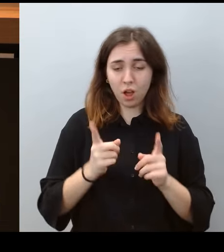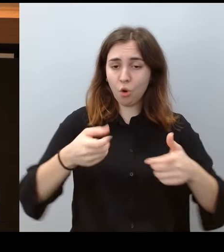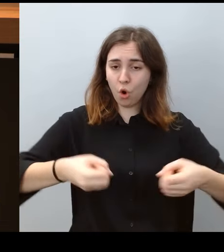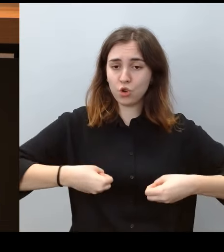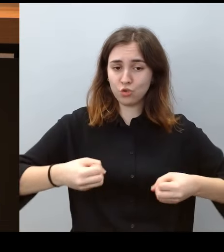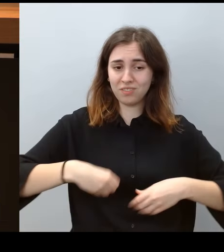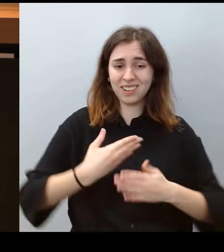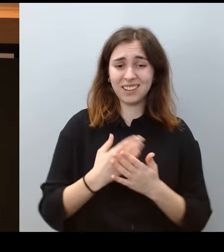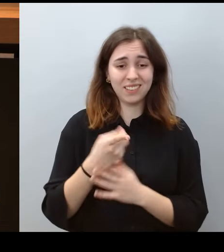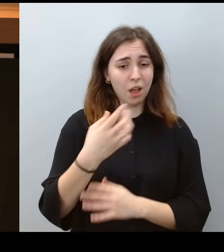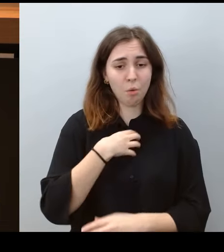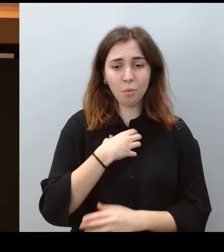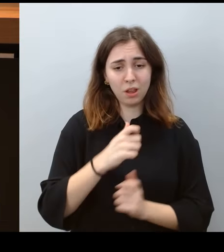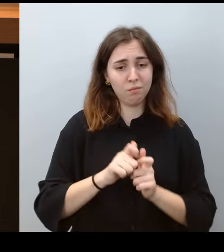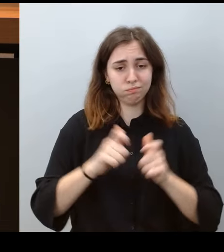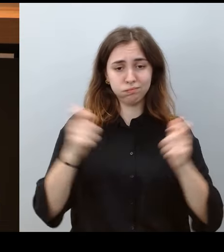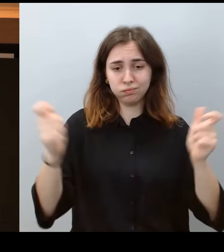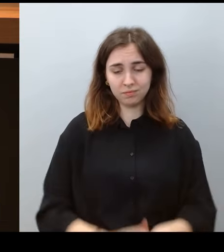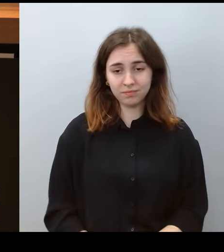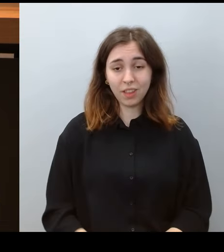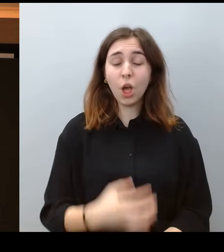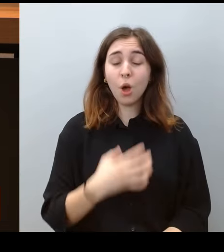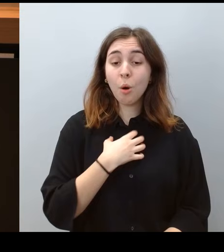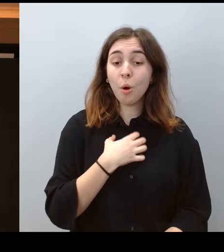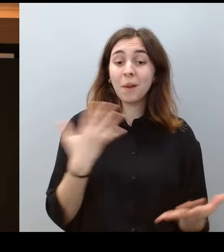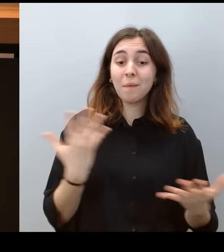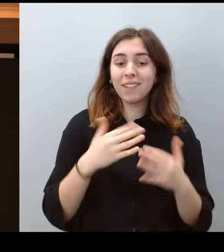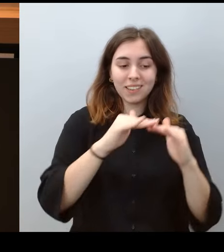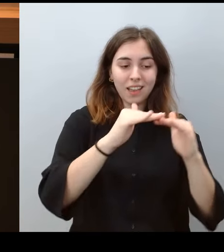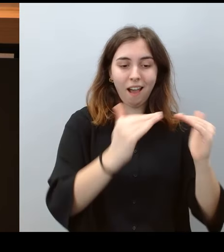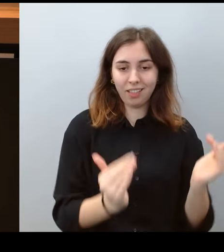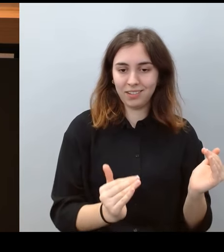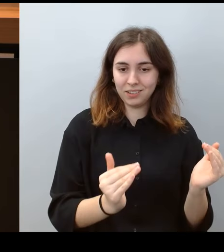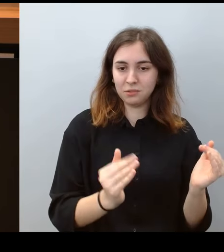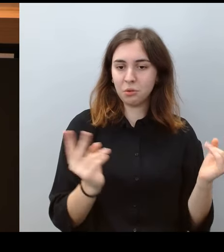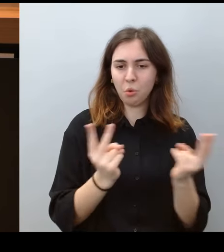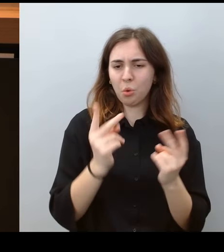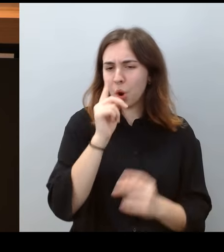weil nicht alle Einrichtungen oder eigentlich fast keine Einrichtungen barrierefrei sind. Und das ist